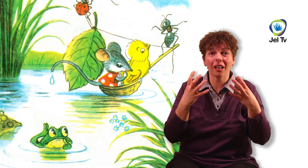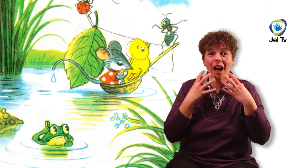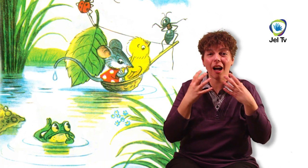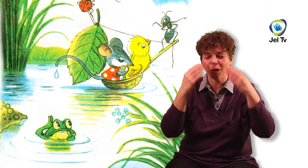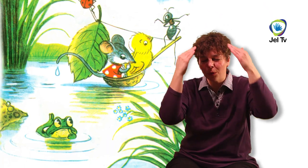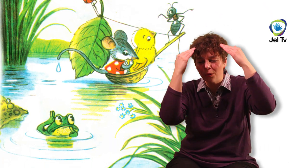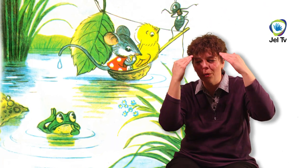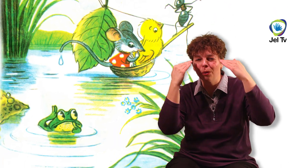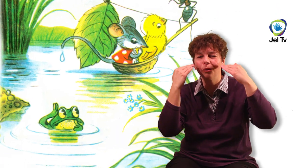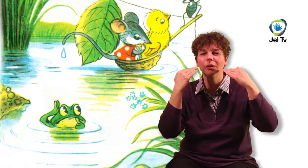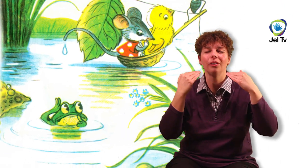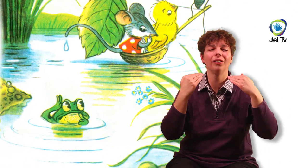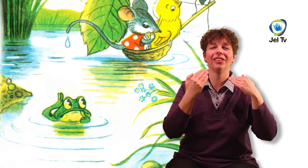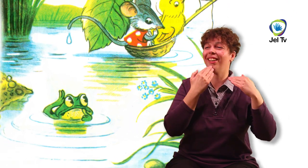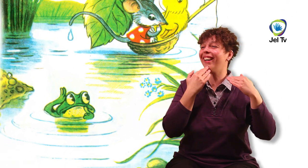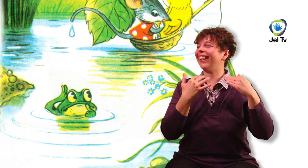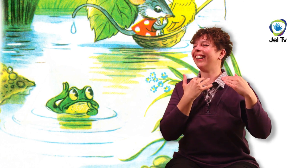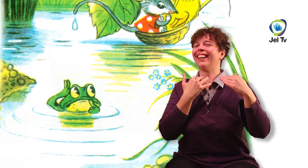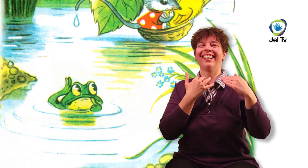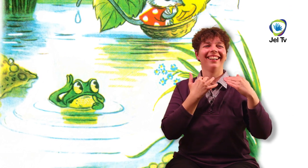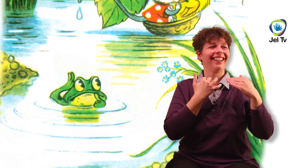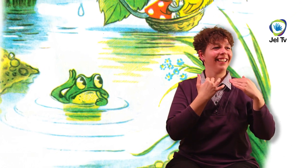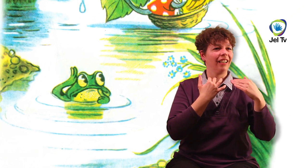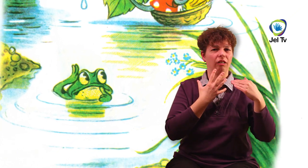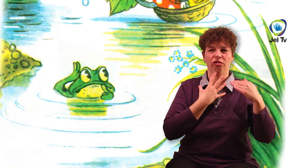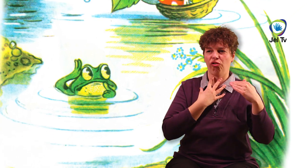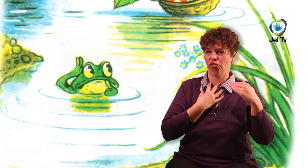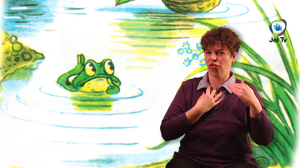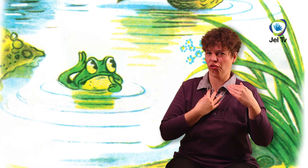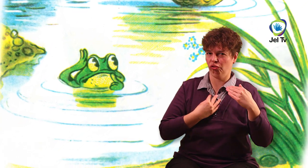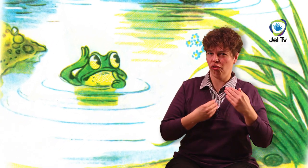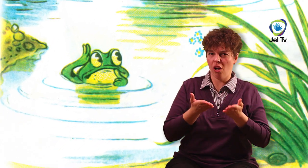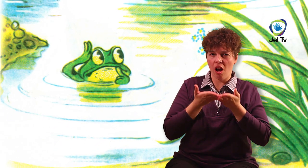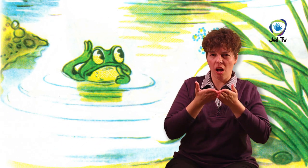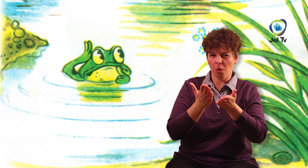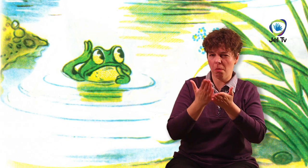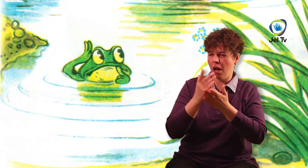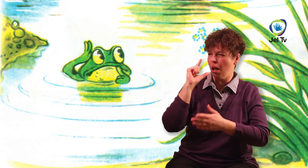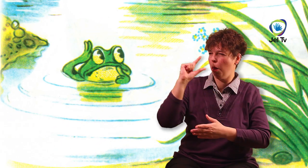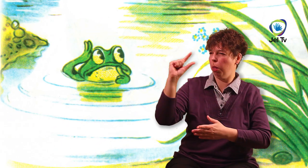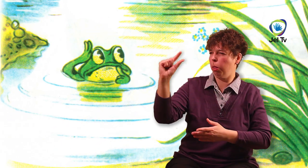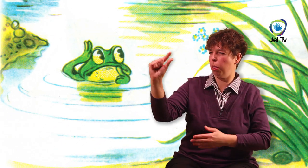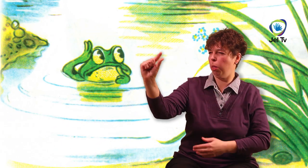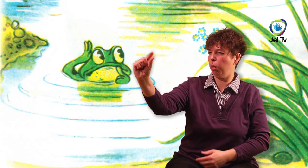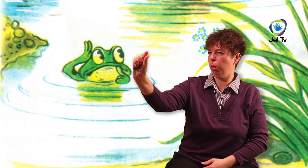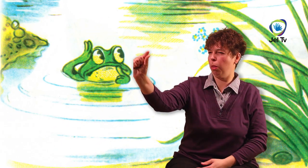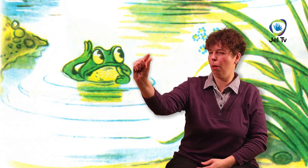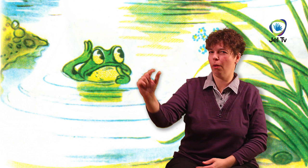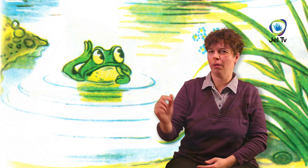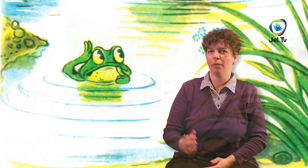Brekus kidugta fejét a vízbõl, hogy tovább nevessen rajtuk, de a kis hajó már messze járt... Utol se érheted!